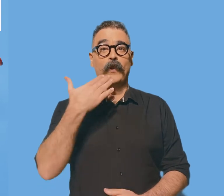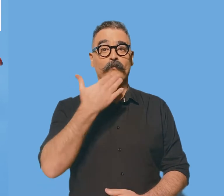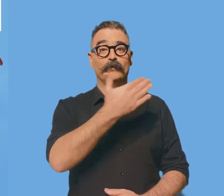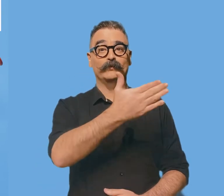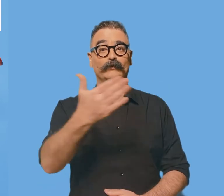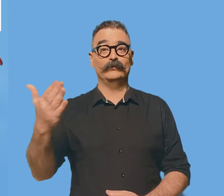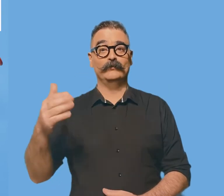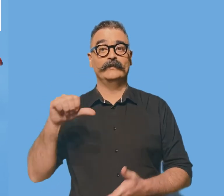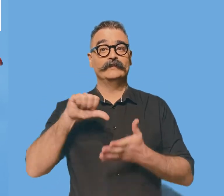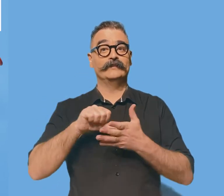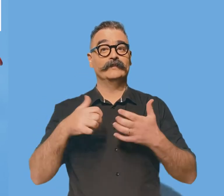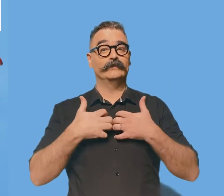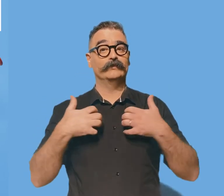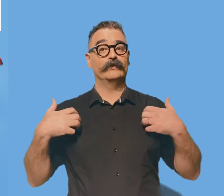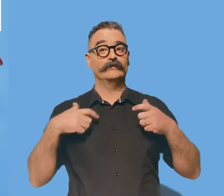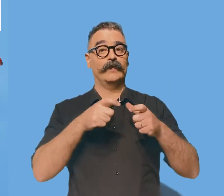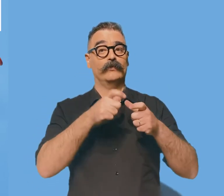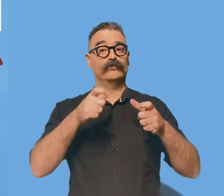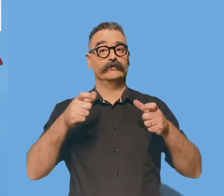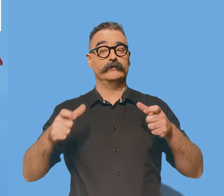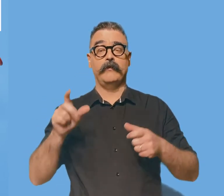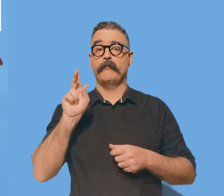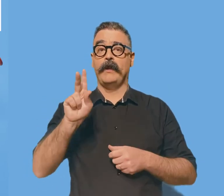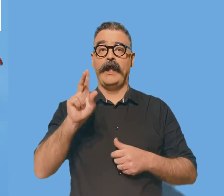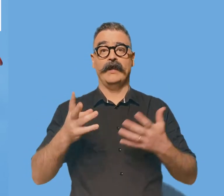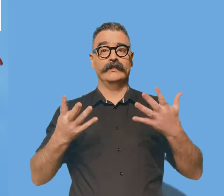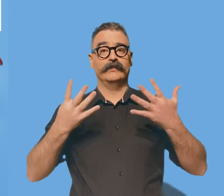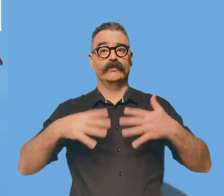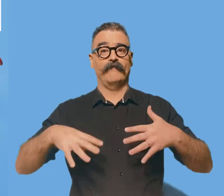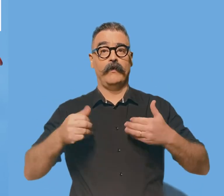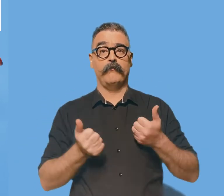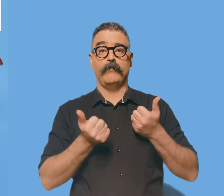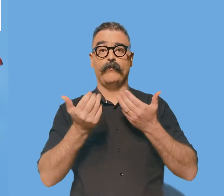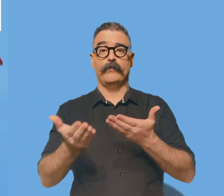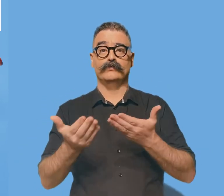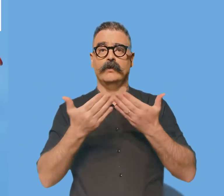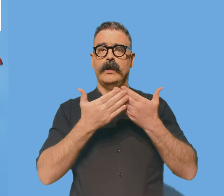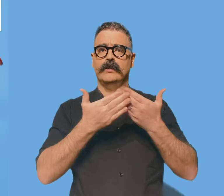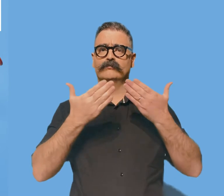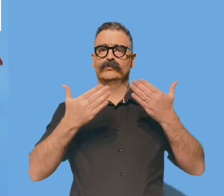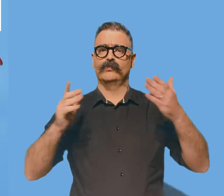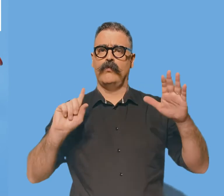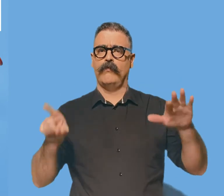Bonjour à tous ! La Cité des sciences et de l'industrie, située dans le 19e arrondissement de Paris, présente l'exposition permanente